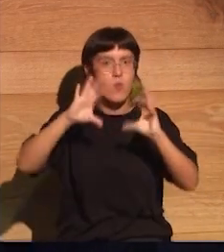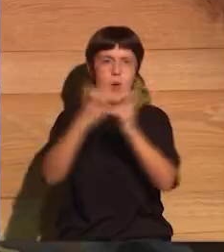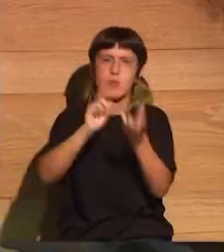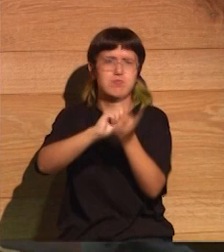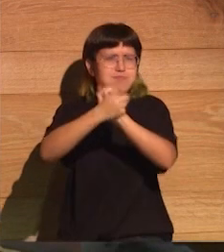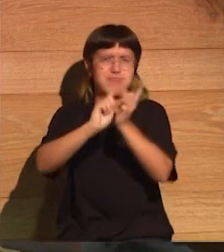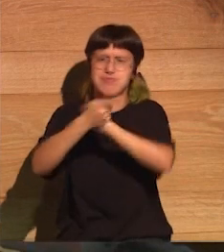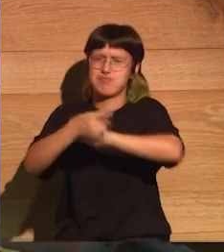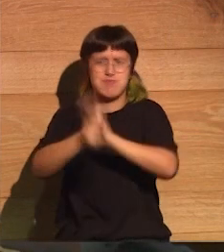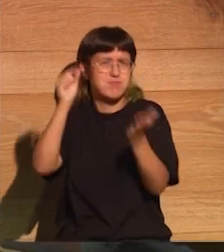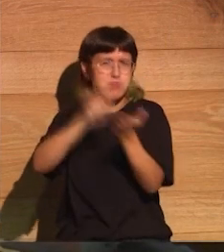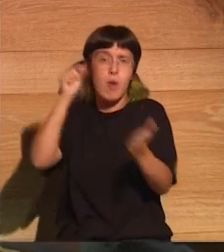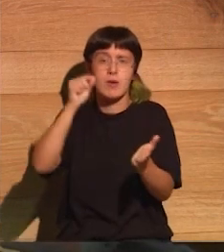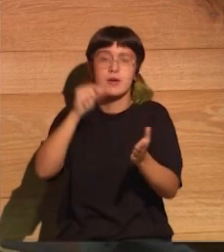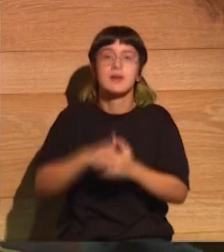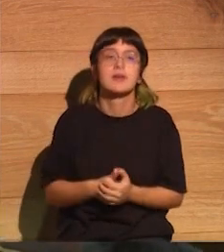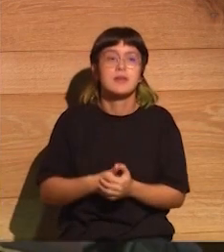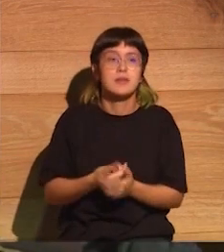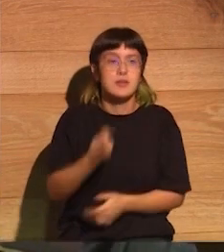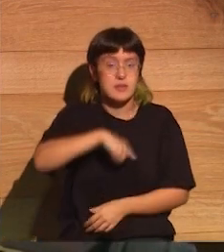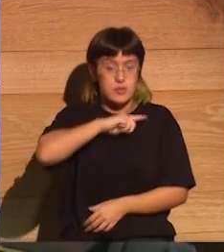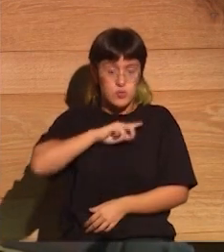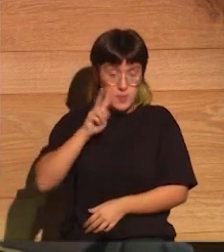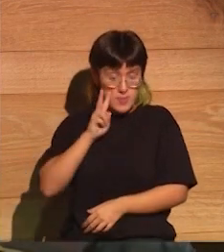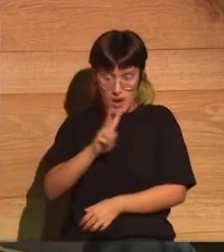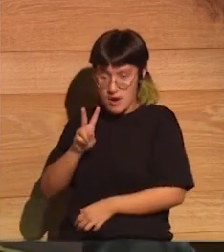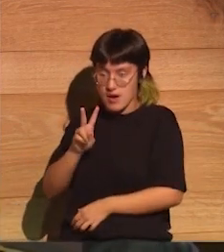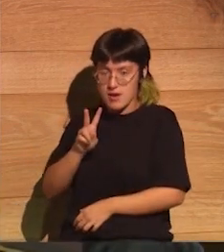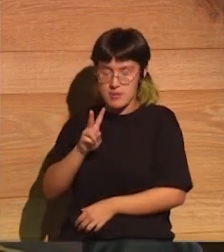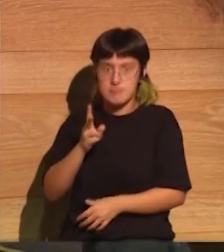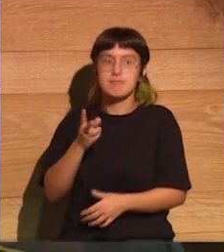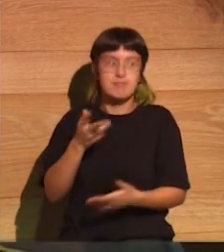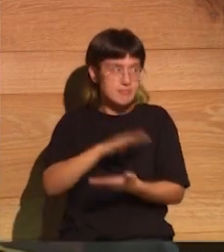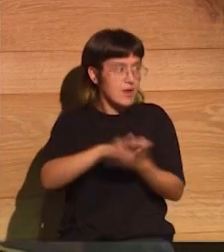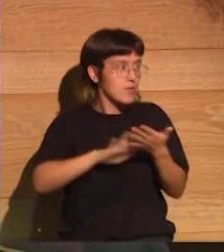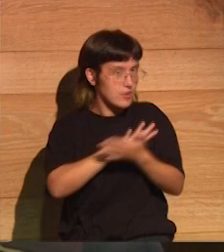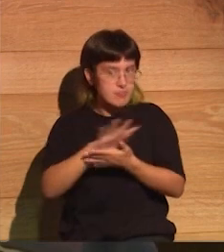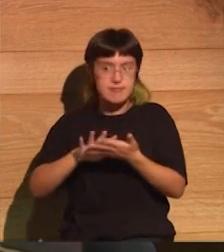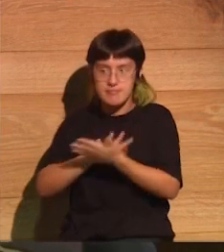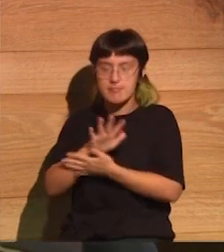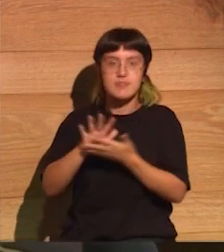que estamos viendo ahora, como hablamos aquí de la inteligencia artificial.